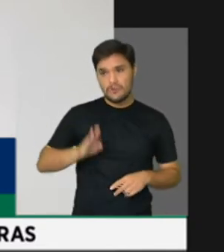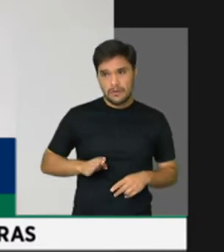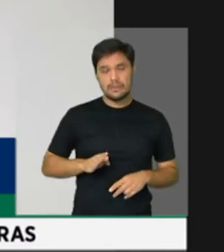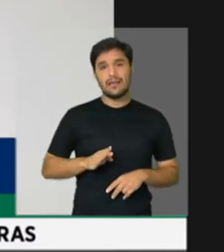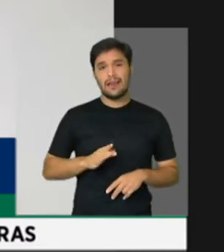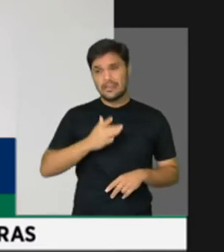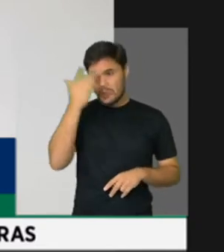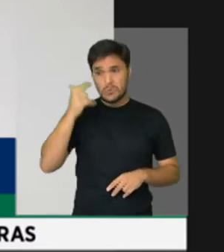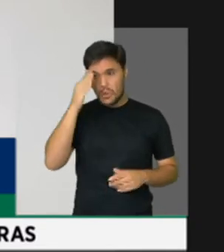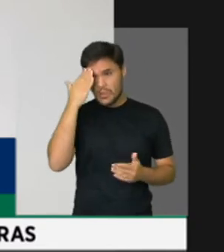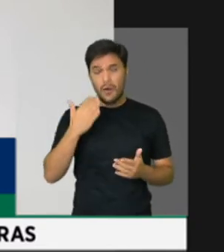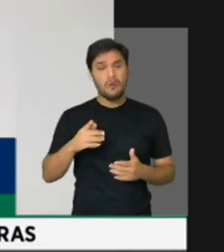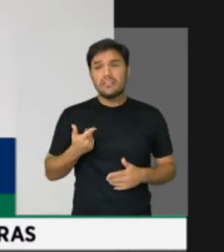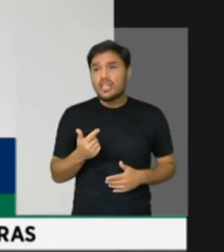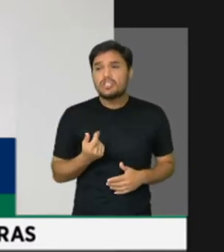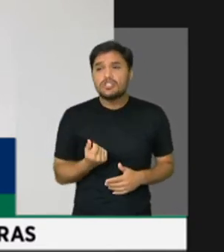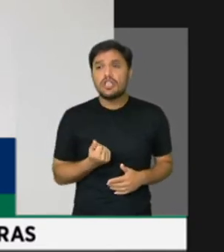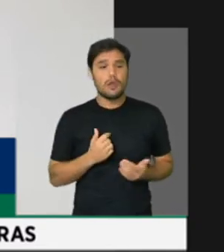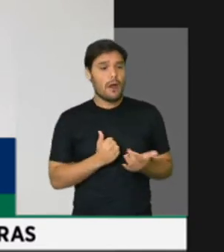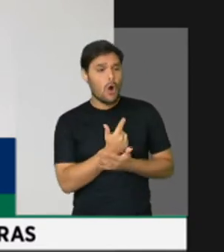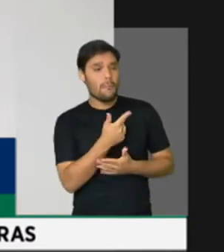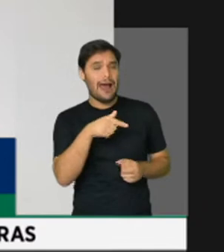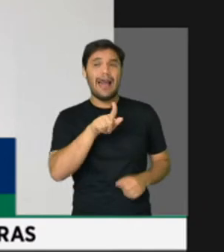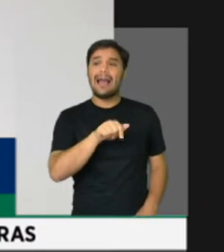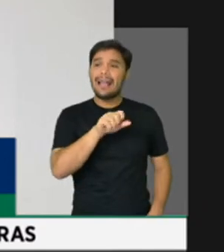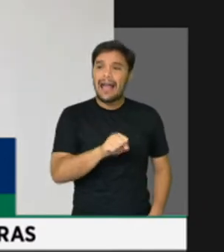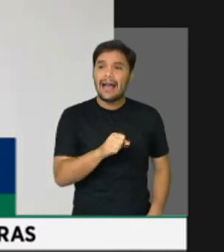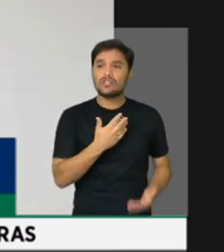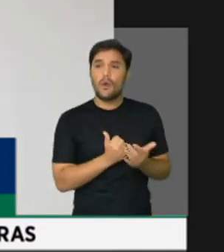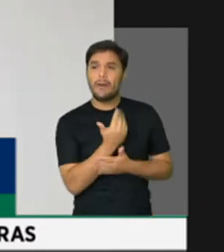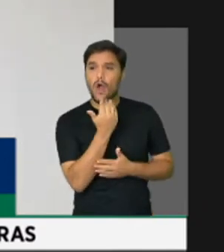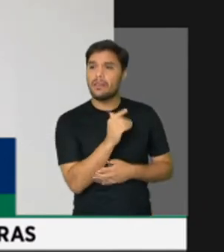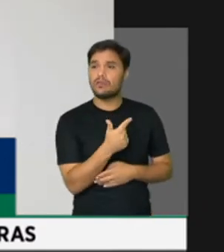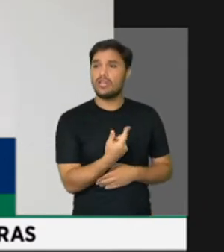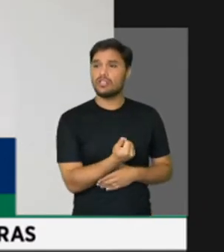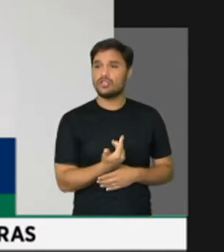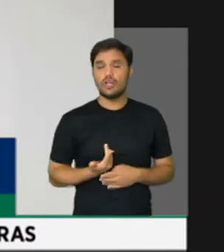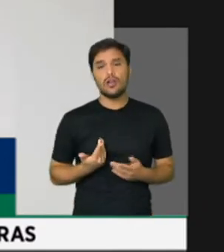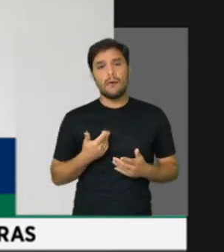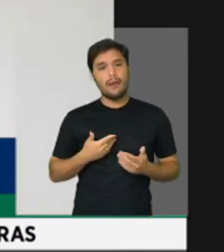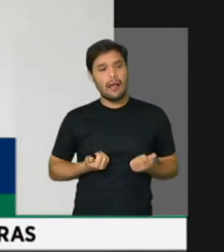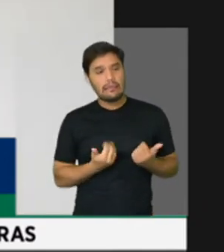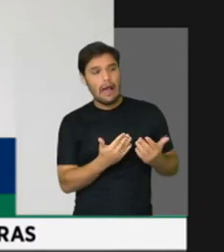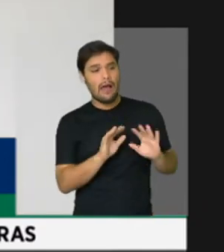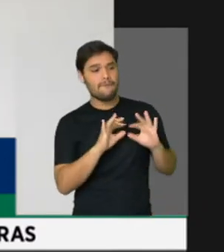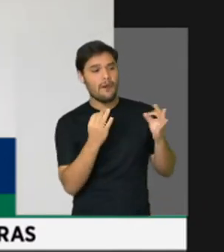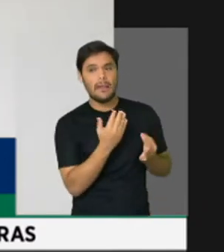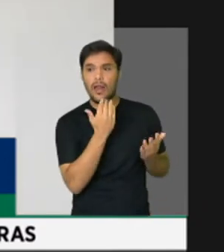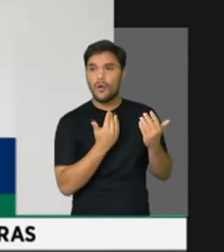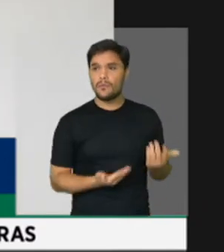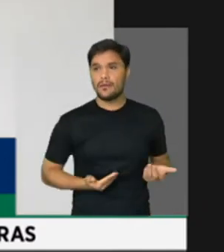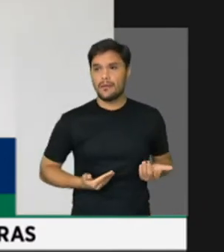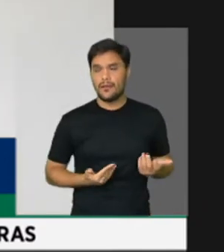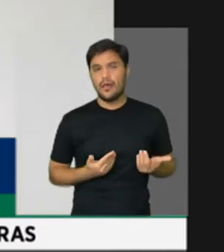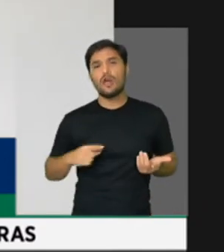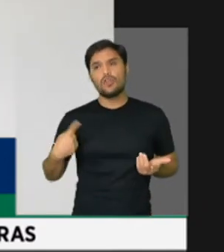COMPROVADO QUE PODE AUMENTAR A CONTA DOS CONSUMIDORES E CONSUMIDORAS BRASILEIROS. CALCULA-SE QUE PODE CHEGAR ATÉ MESMO EM 20%, NUM CONTEXTO DE PIORA DAS